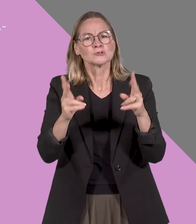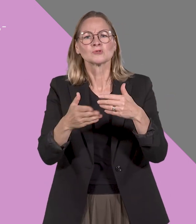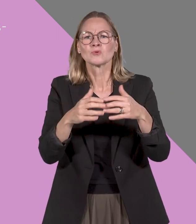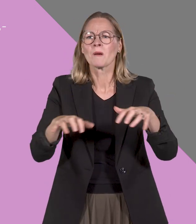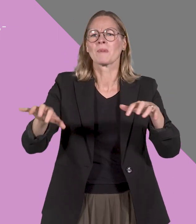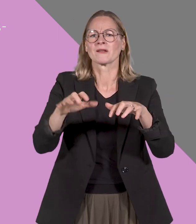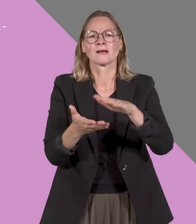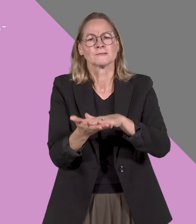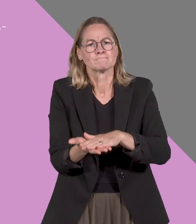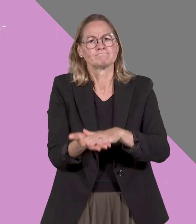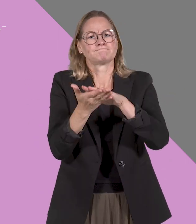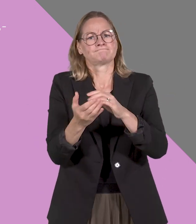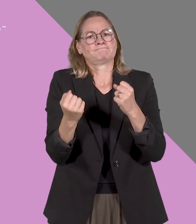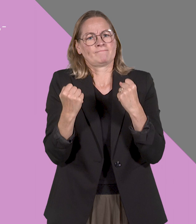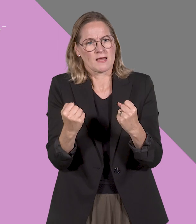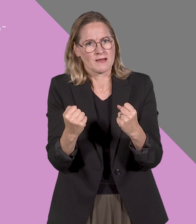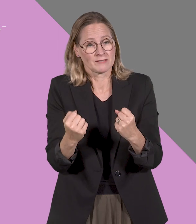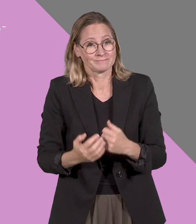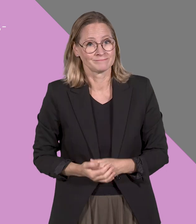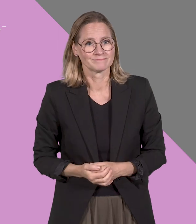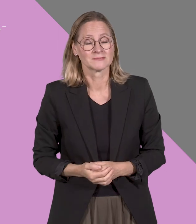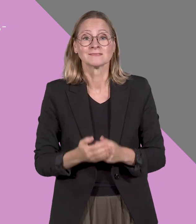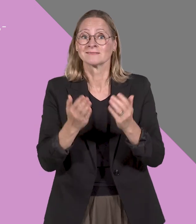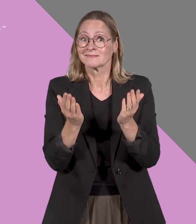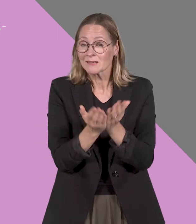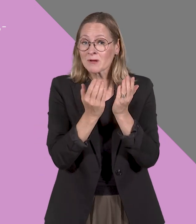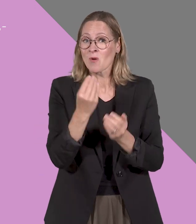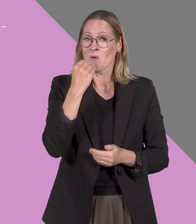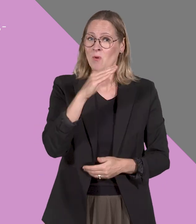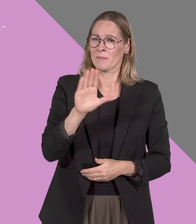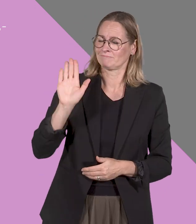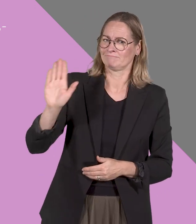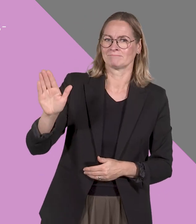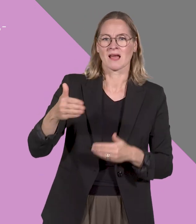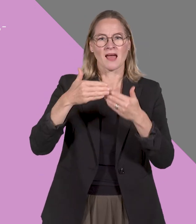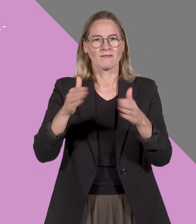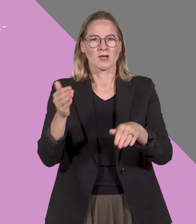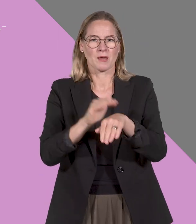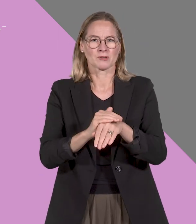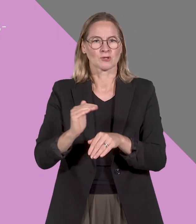ja asemaa työmarkkinoilla. Samalla sinulle tarjotaan ilmaiseksi monipuolinen kattaus -